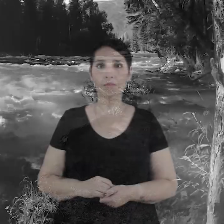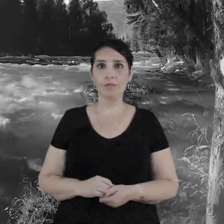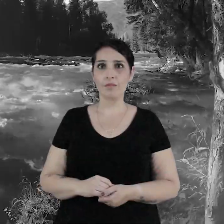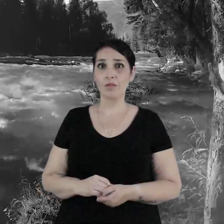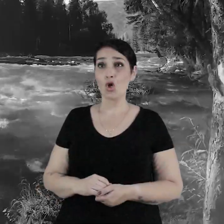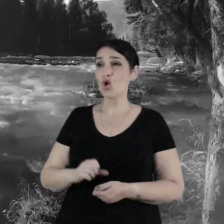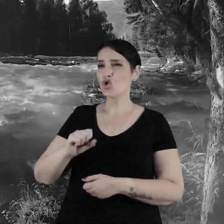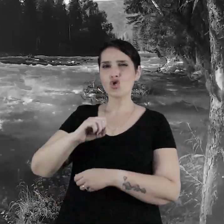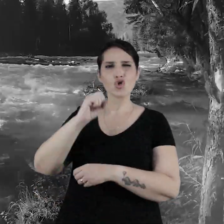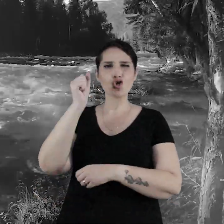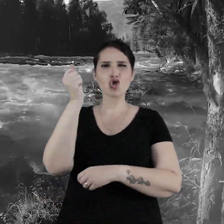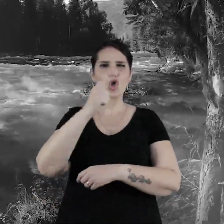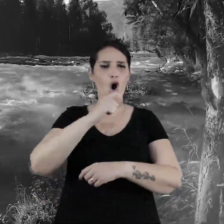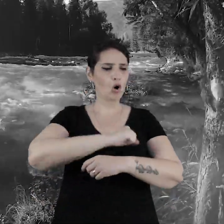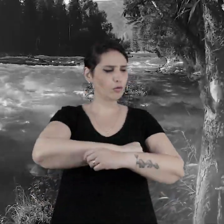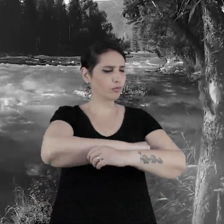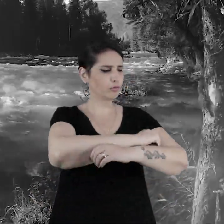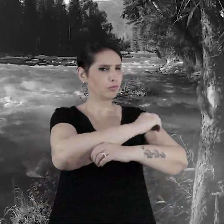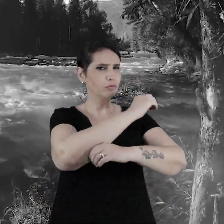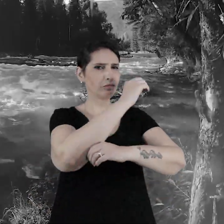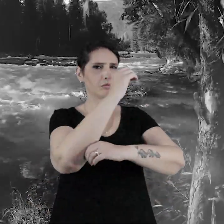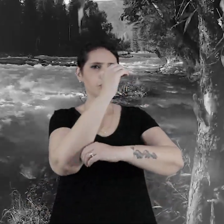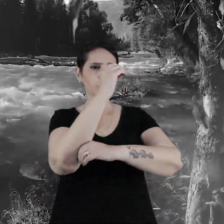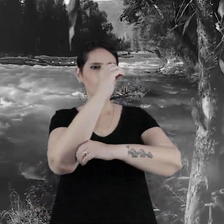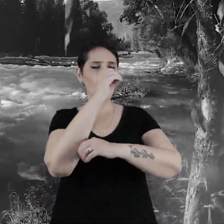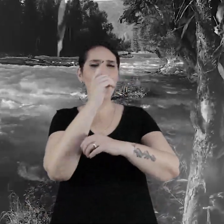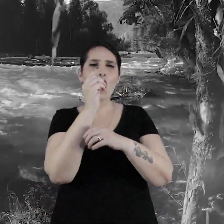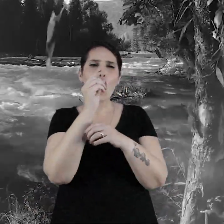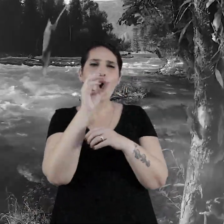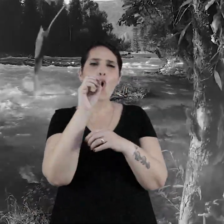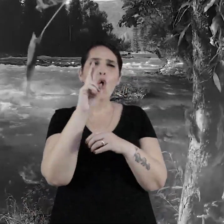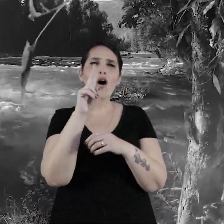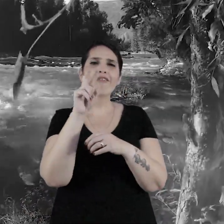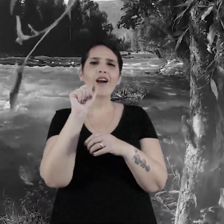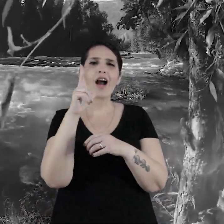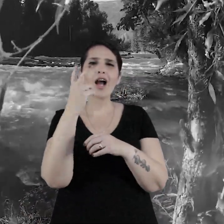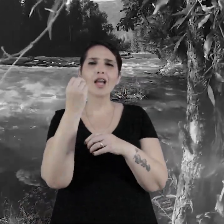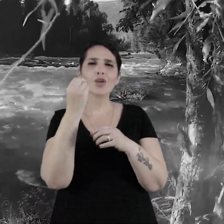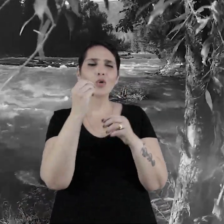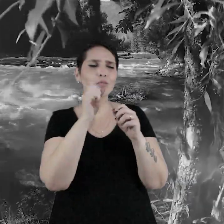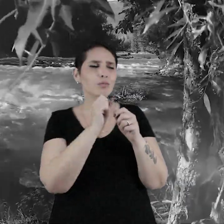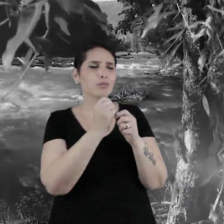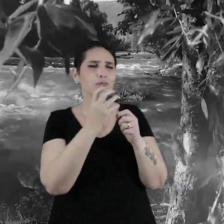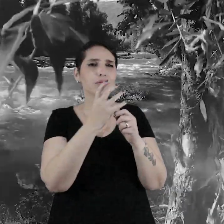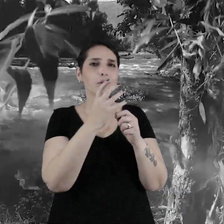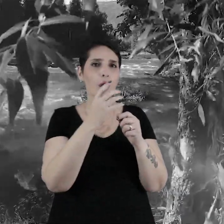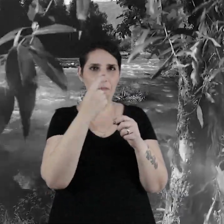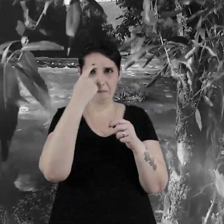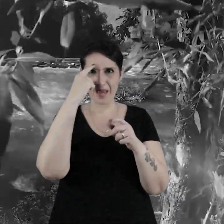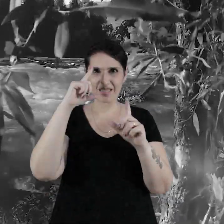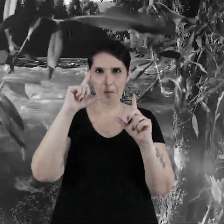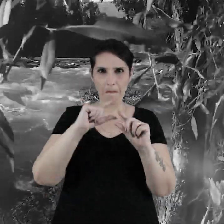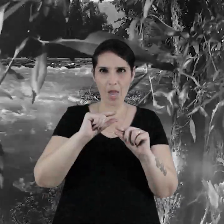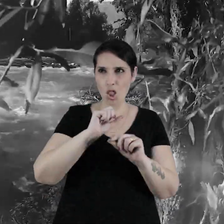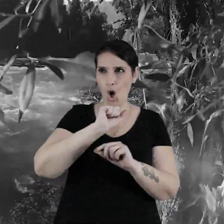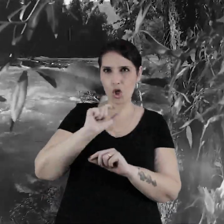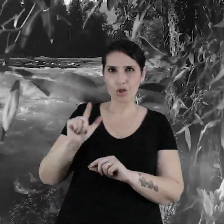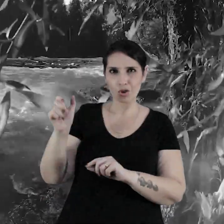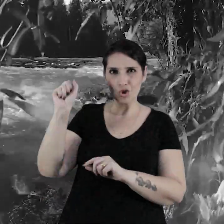A imagem do sol da manhã em uma gota de orvalho não é menor do que o sol. O reflexo da vida em sua alma